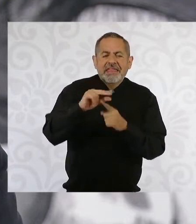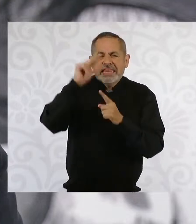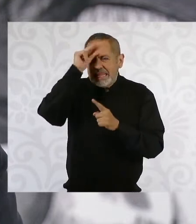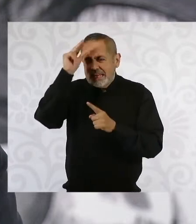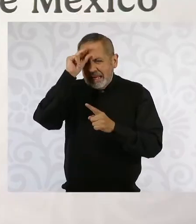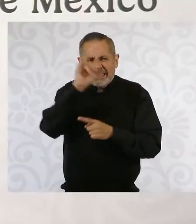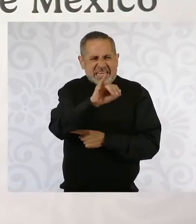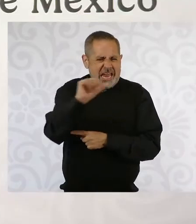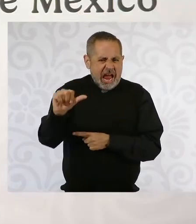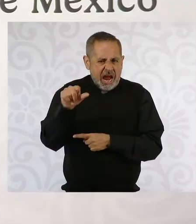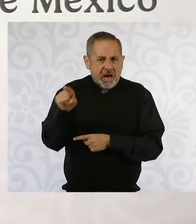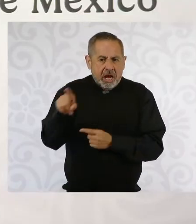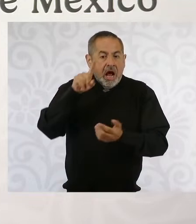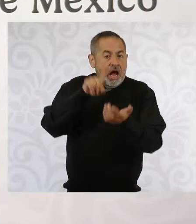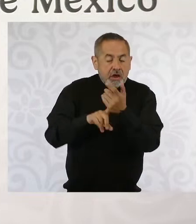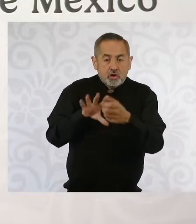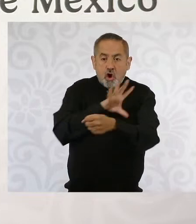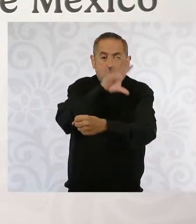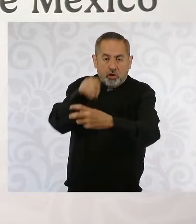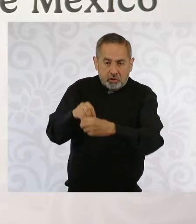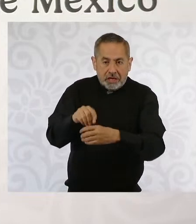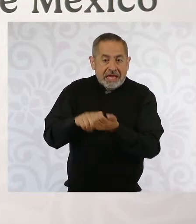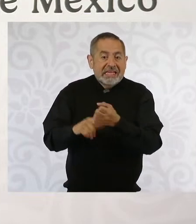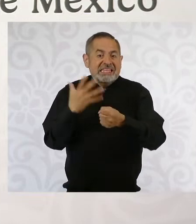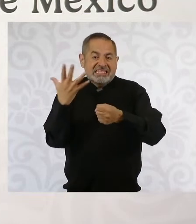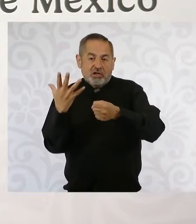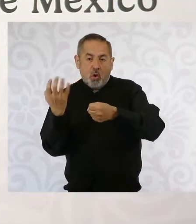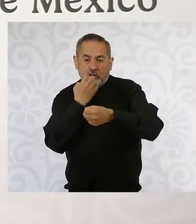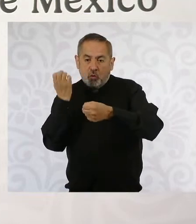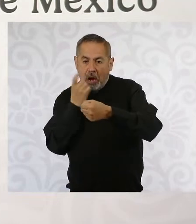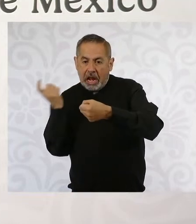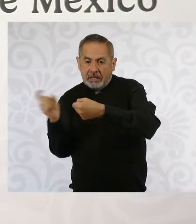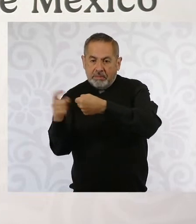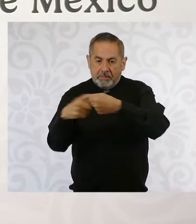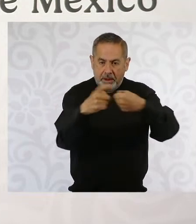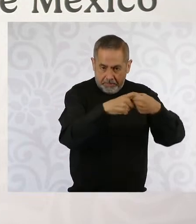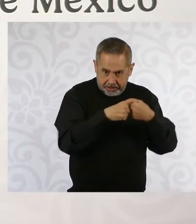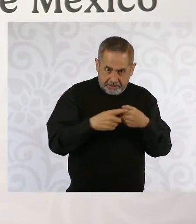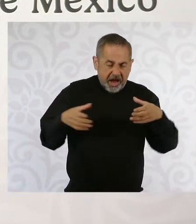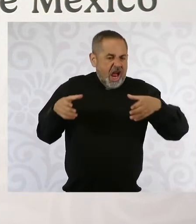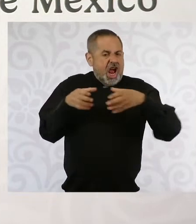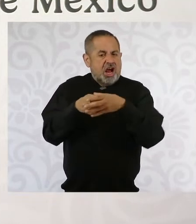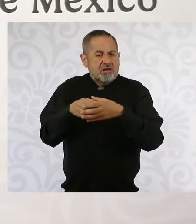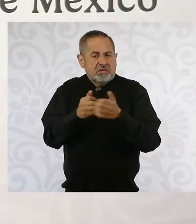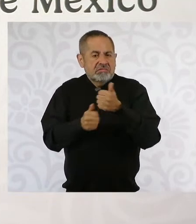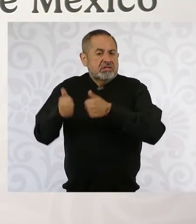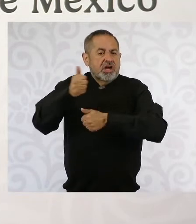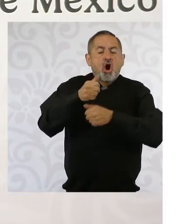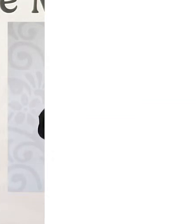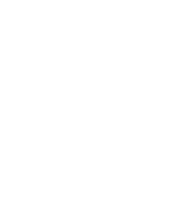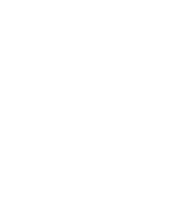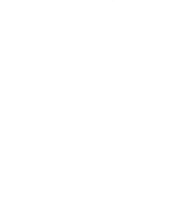que Integra cinco dependencias politécnicas y al Instituto Mexicano de transporte lancei